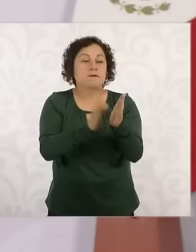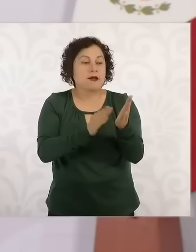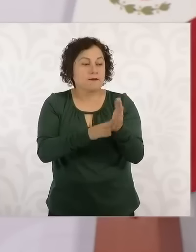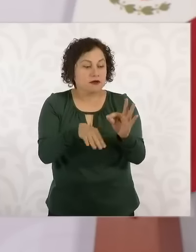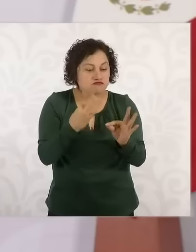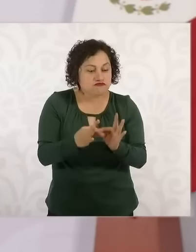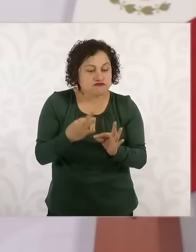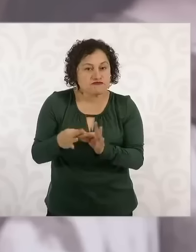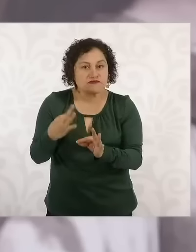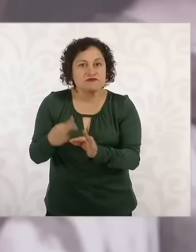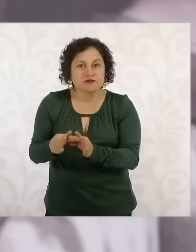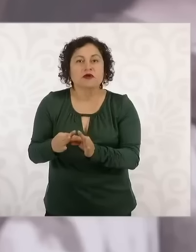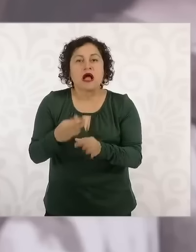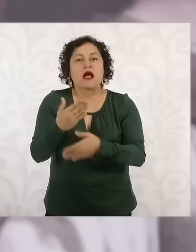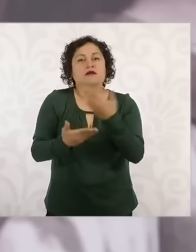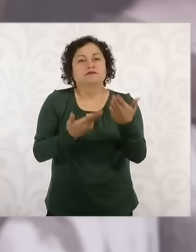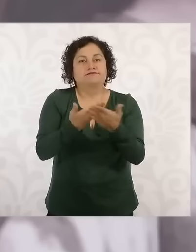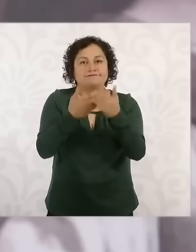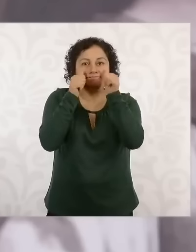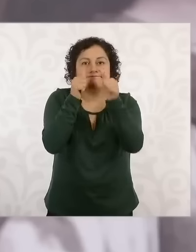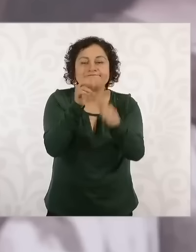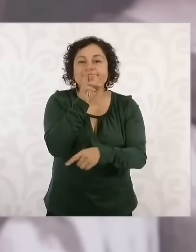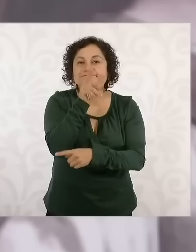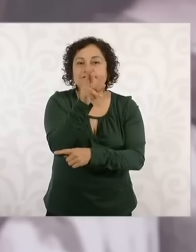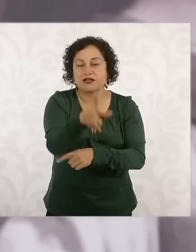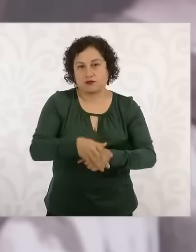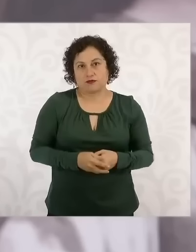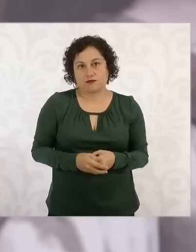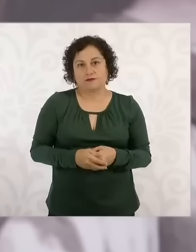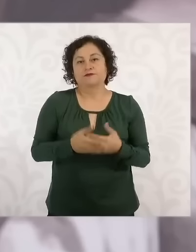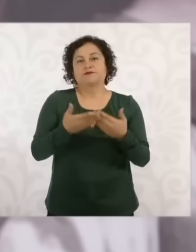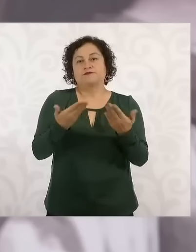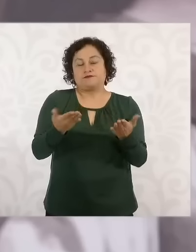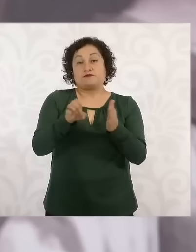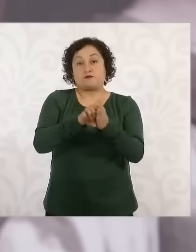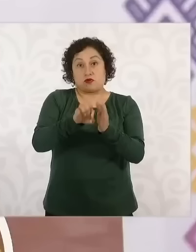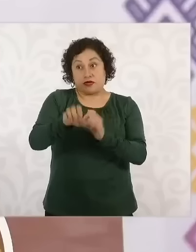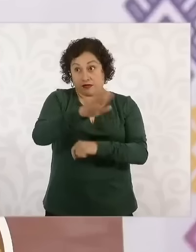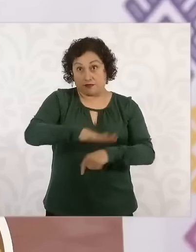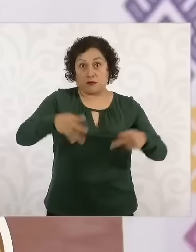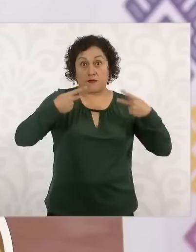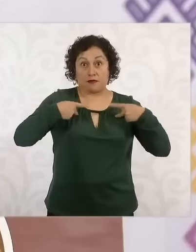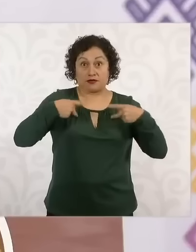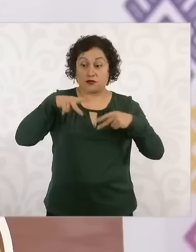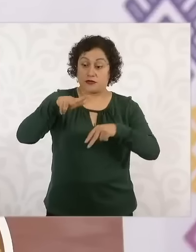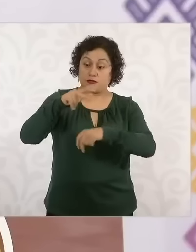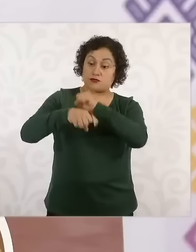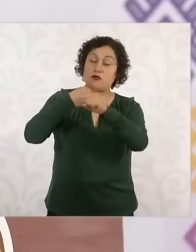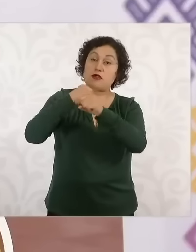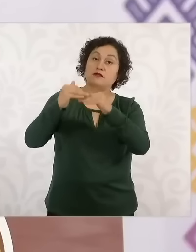habiente. Esto para el caso de los mayores de 18 años y de los menores de edad también.